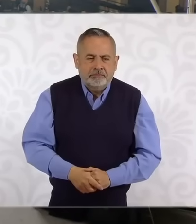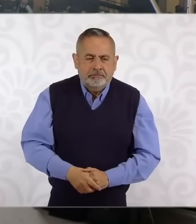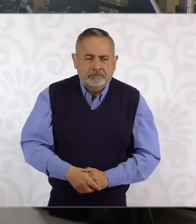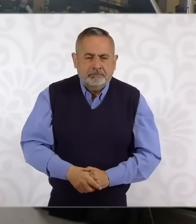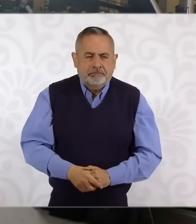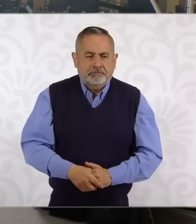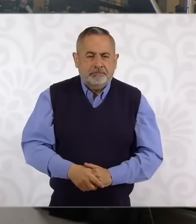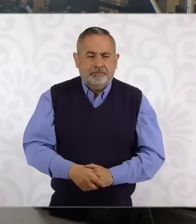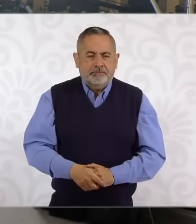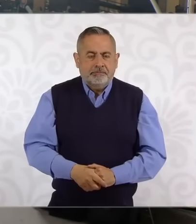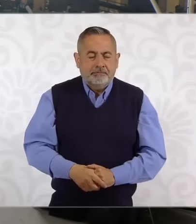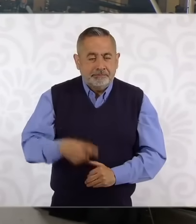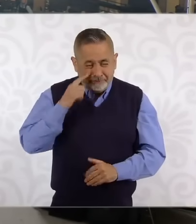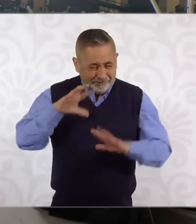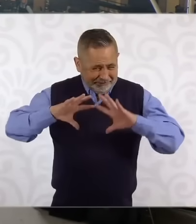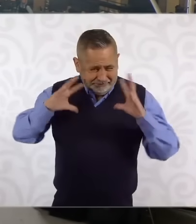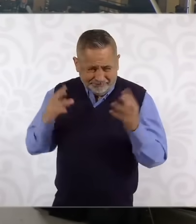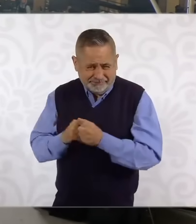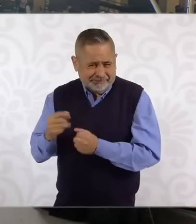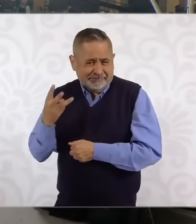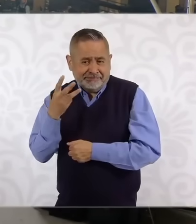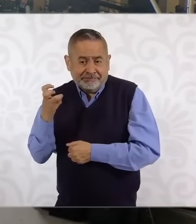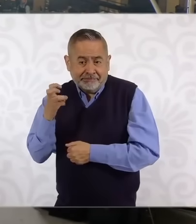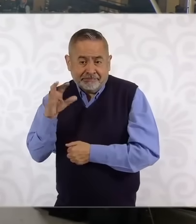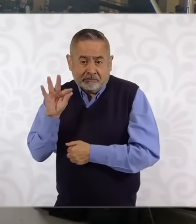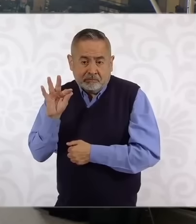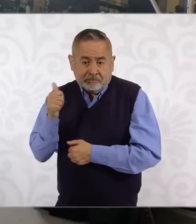Fí, son 346 toneladas.